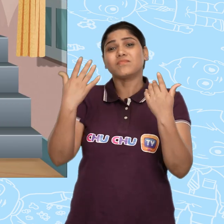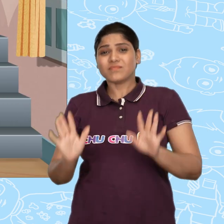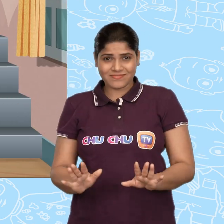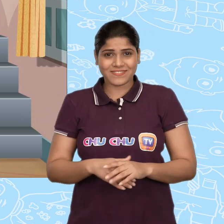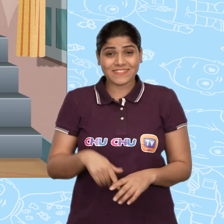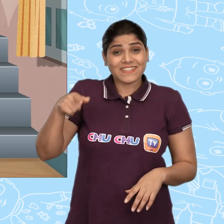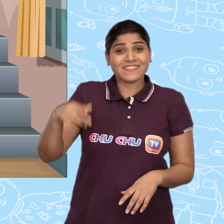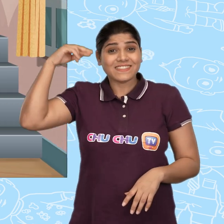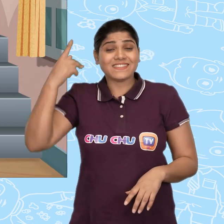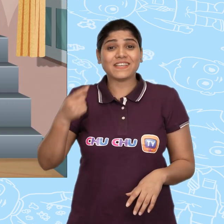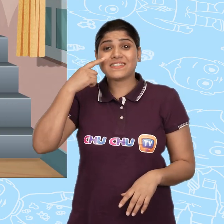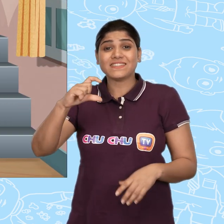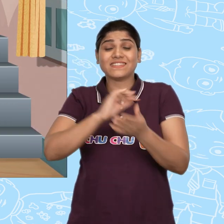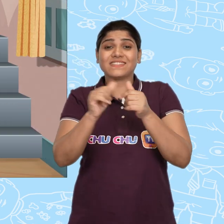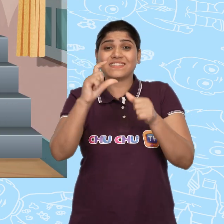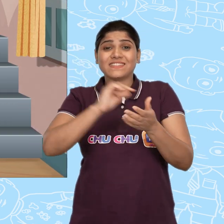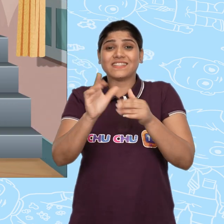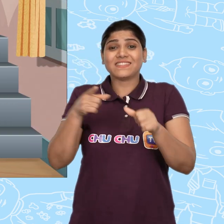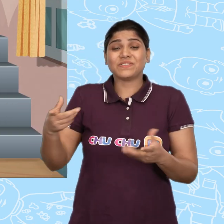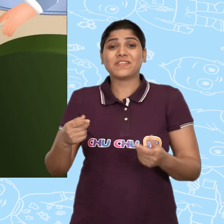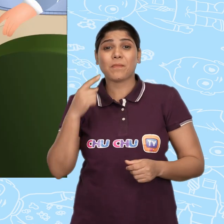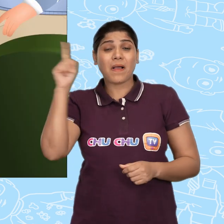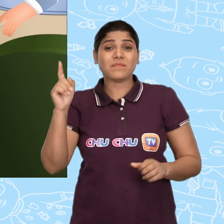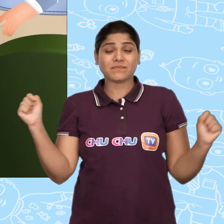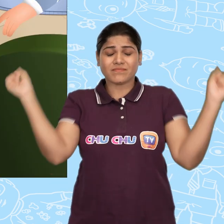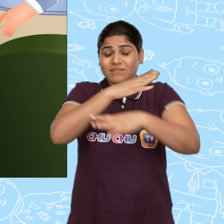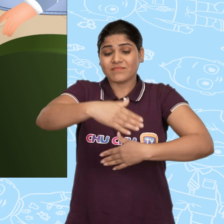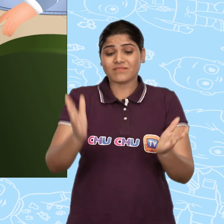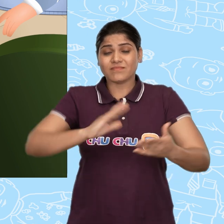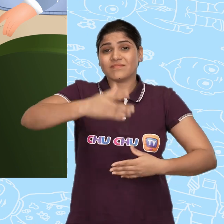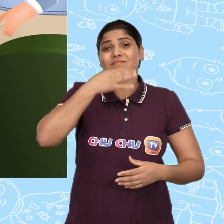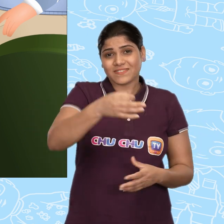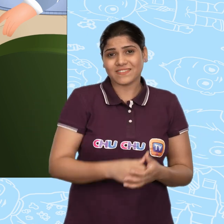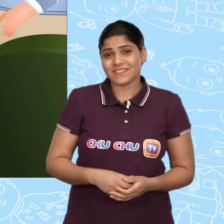और इसीलिए ChaChaउसे "पापा का जादू का पिटारा" बोलता था।